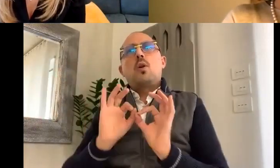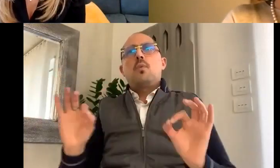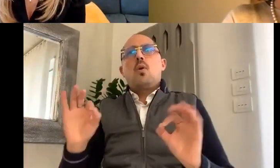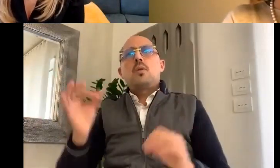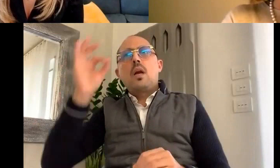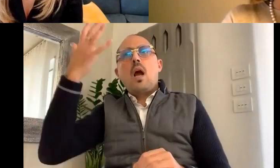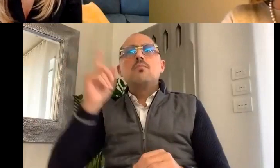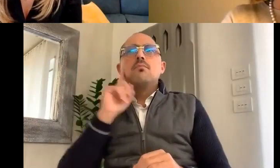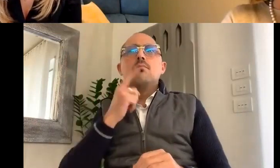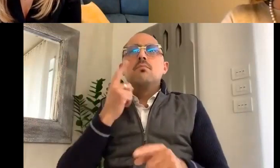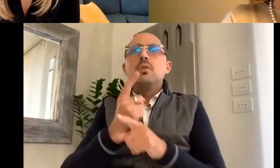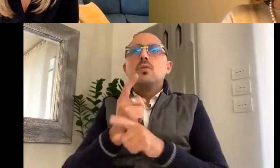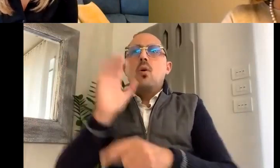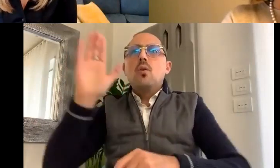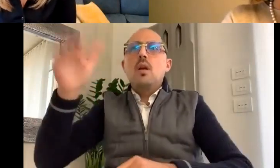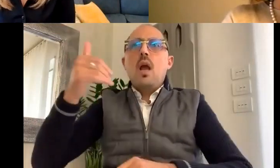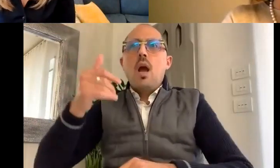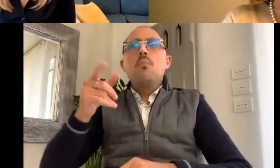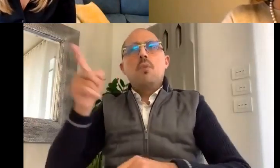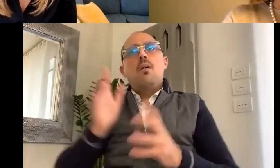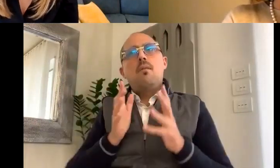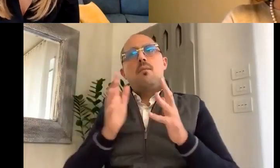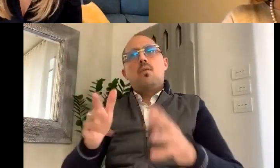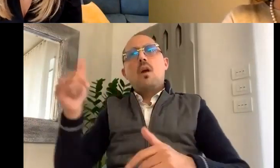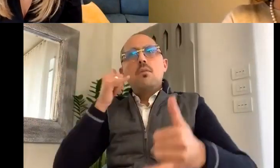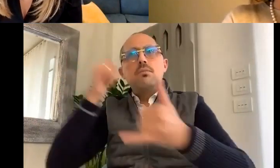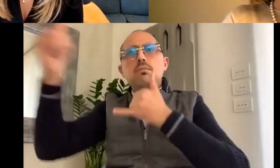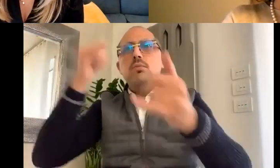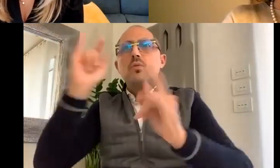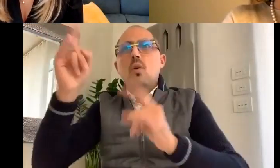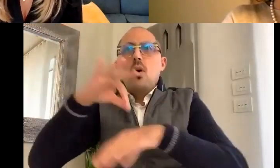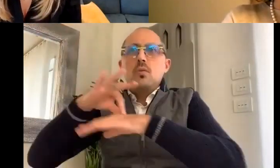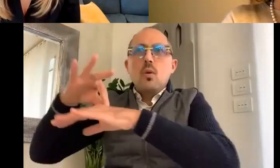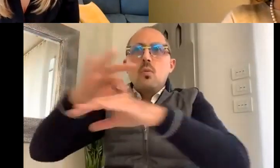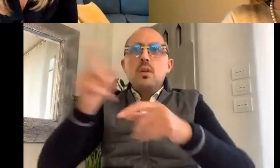tanti interpreti hanno dato la disponibilità volontariamente